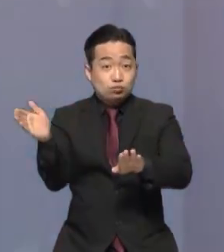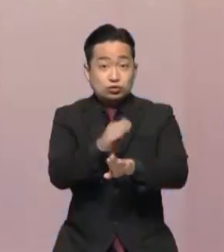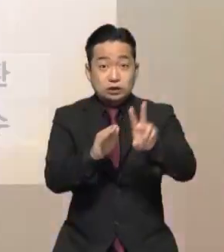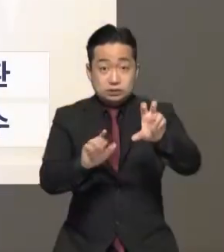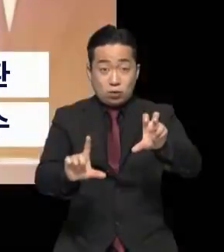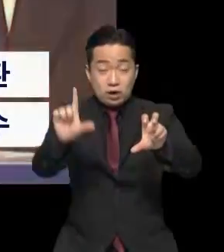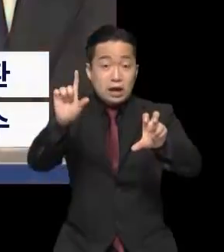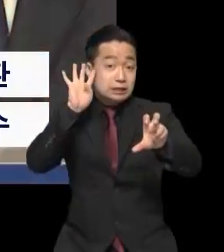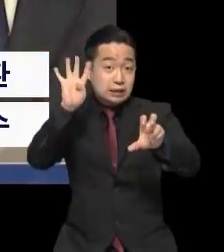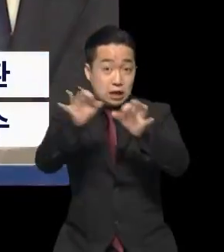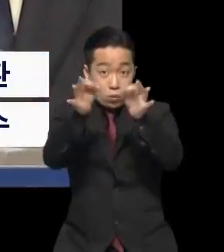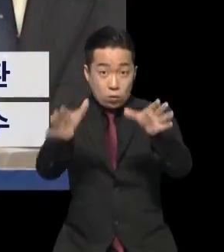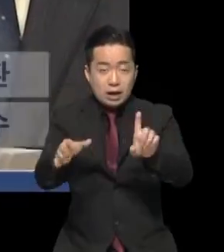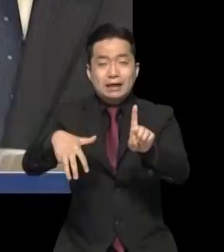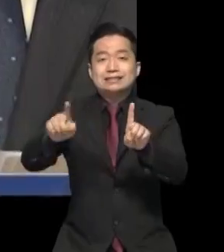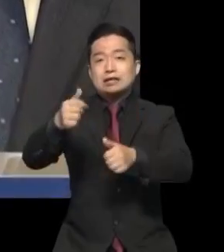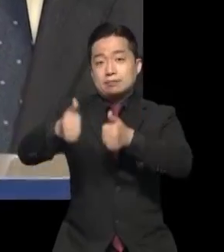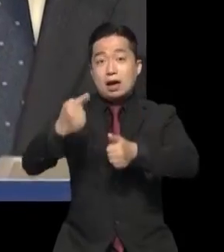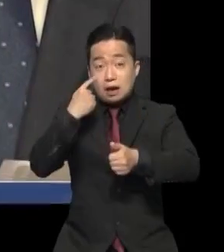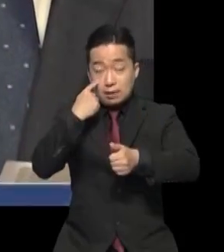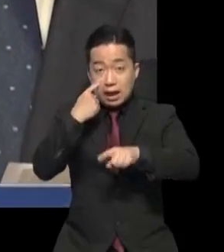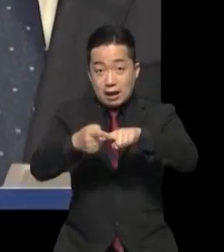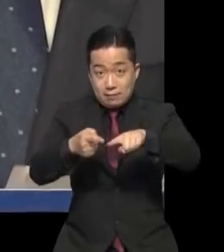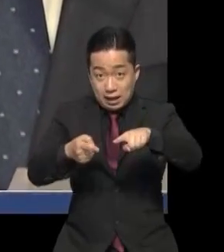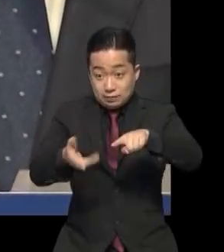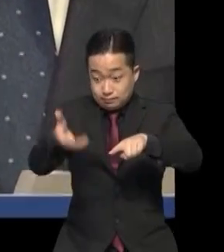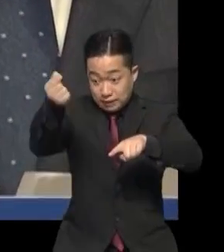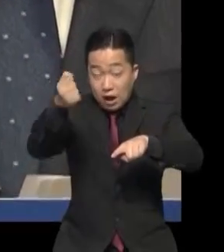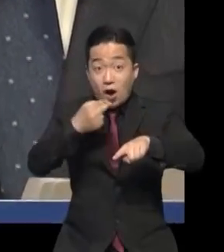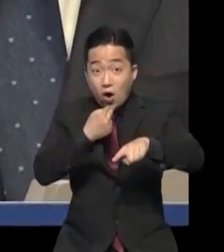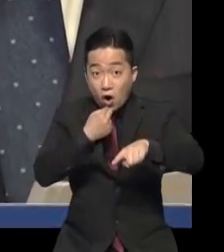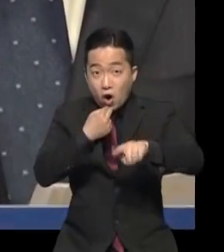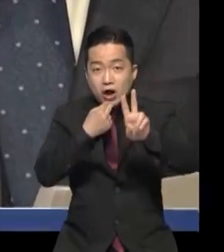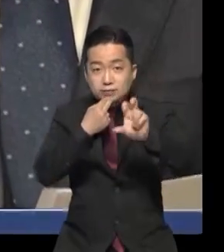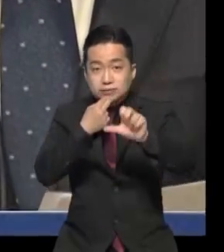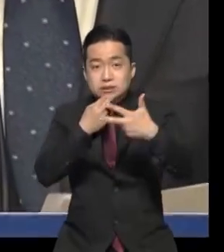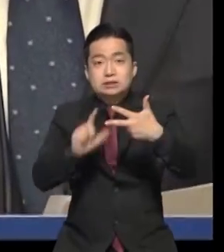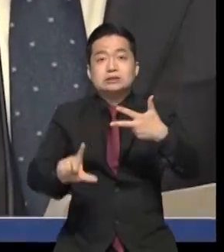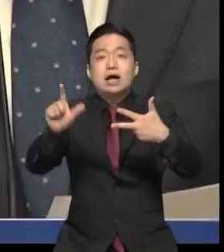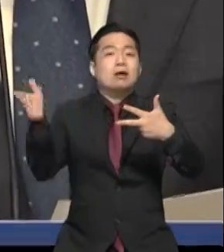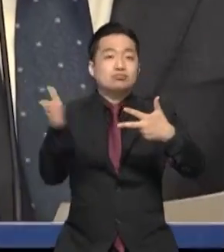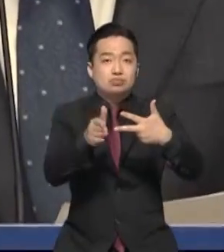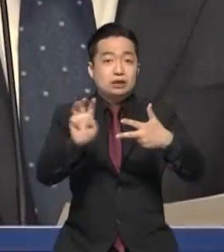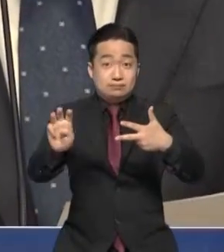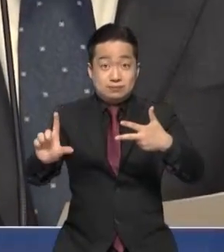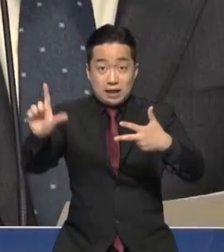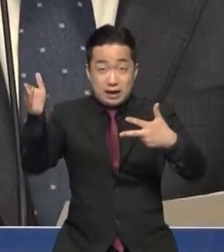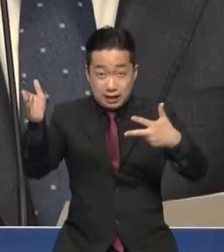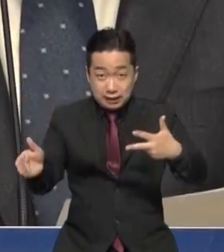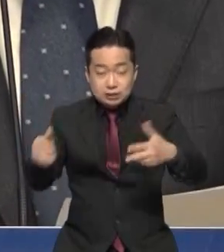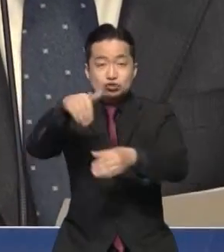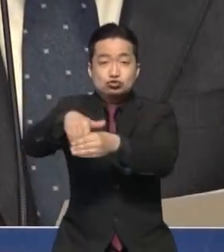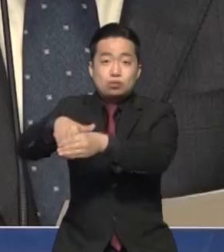오늘부터 25일까지 나흘까지 1차 경선을 벌이고 과반 득표 후보가 없으면 27일부터 30일까지 결선 투표를 진행합니다. SBS 유수환입니다.